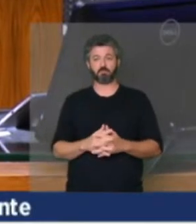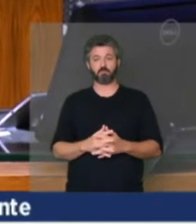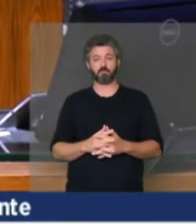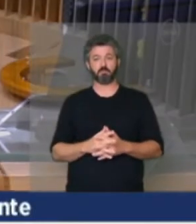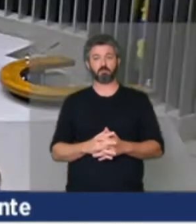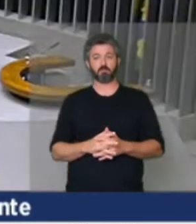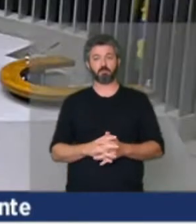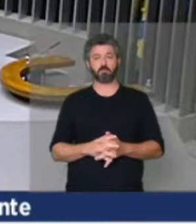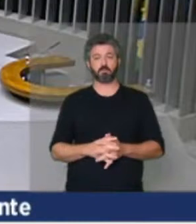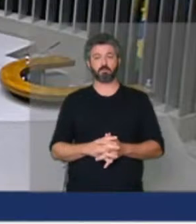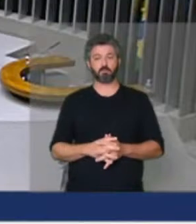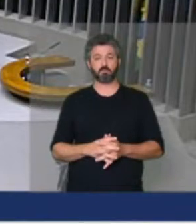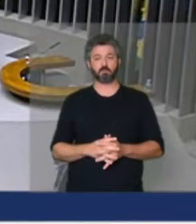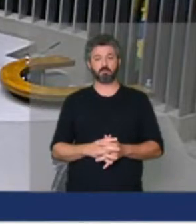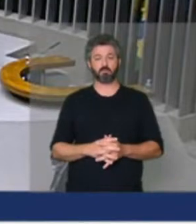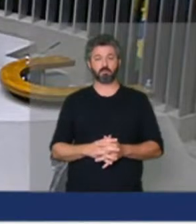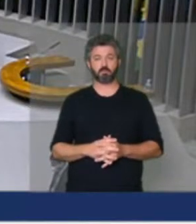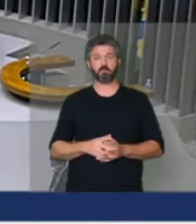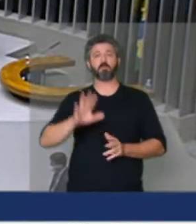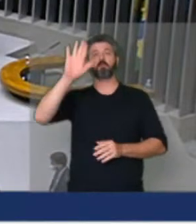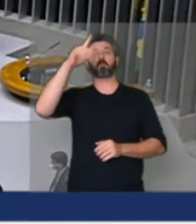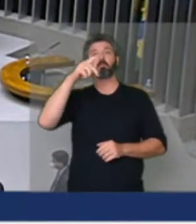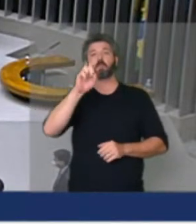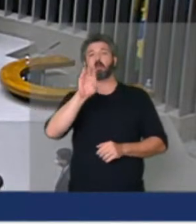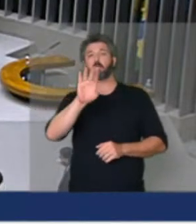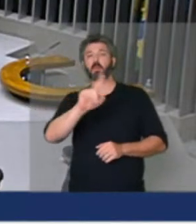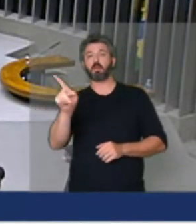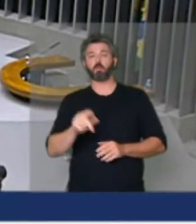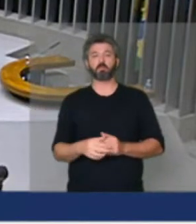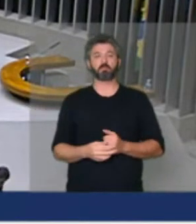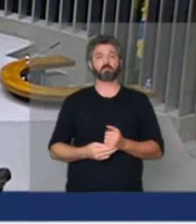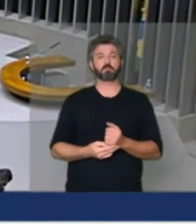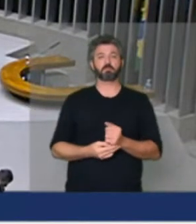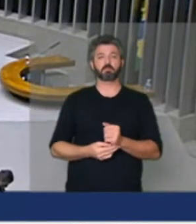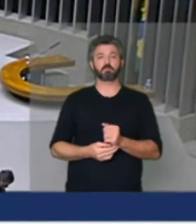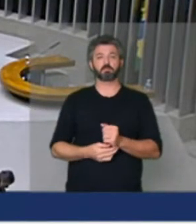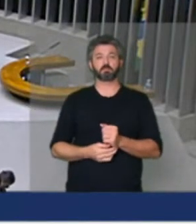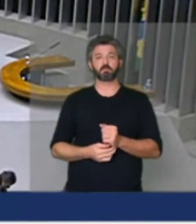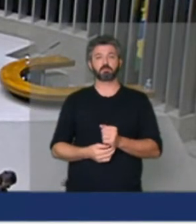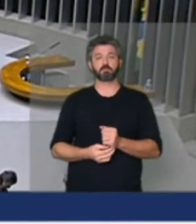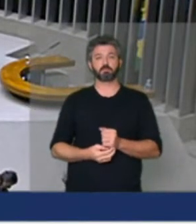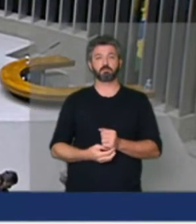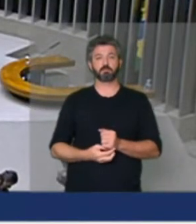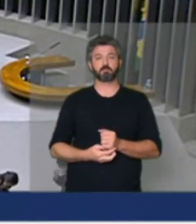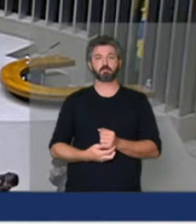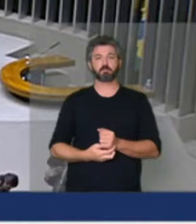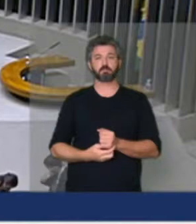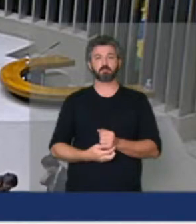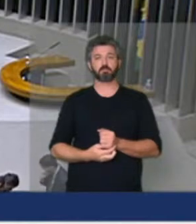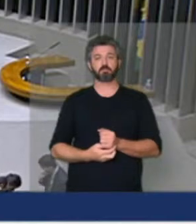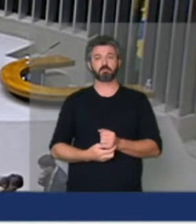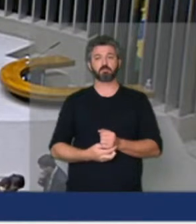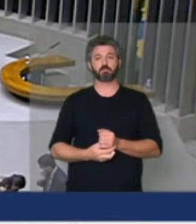[PRESIDENTE]: PSDB MUDA PARA NÃO. PSDB NÃO. A PRESIDÊNCIA SOLICITA AS SENHORAS DEPUTADAS E SENHORES DEPUTADOS QUE REGISTREM OS